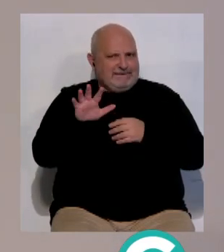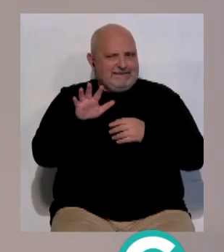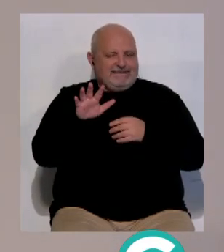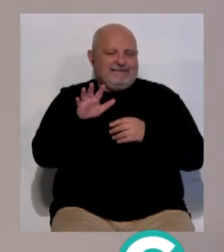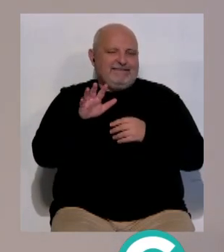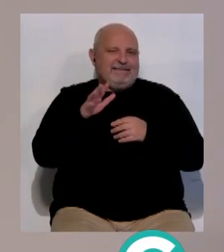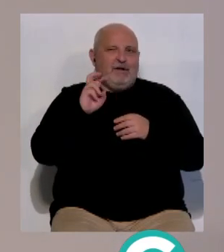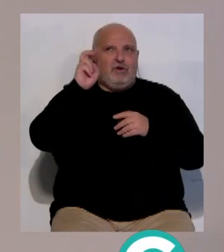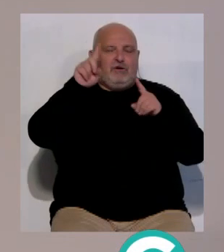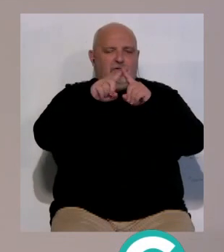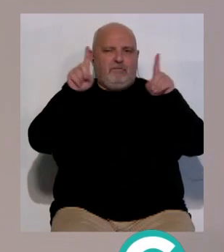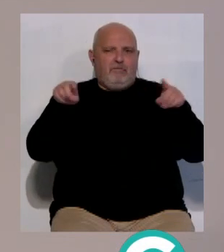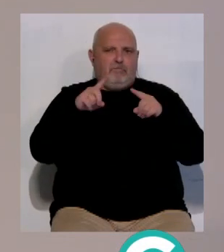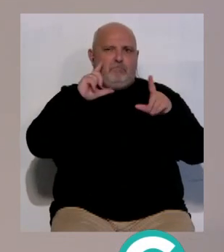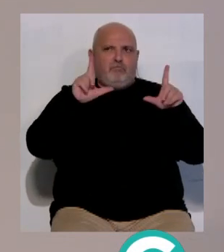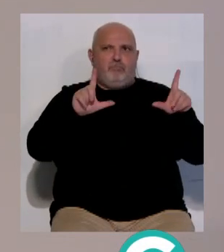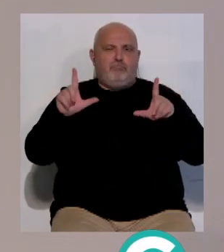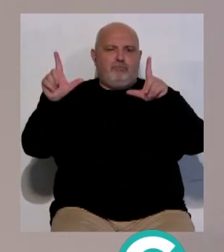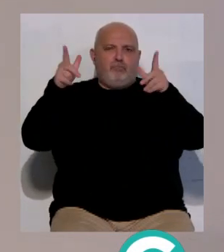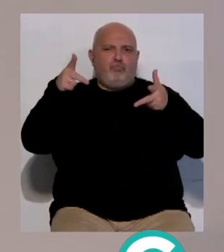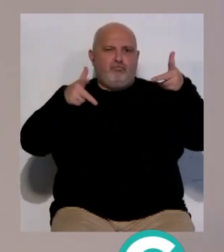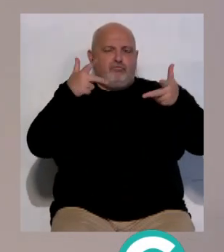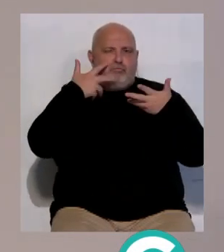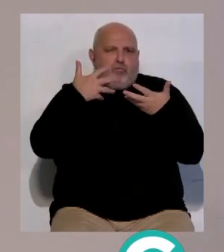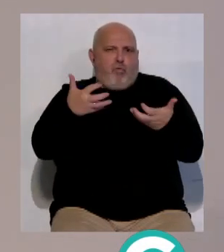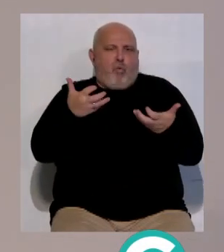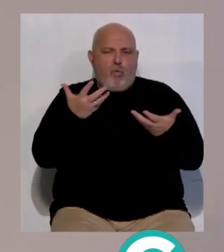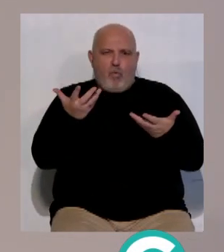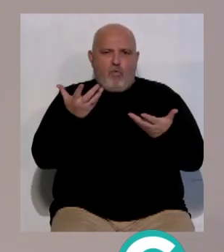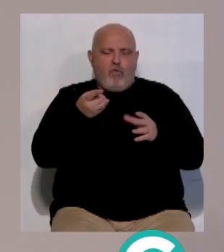cabina pompeo con sus tres cámaras la posibilidad de darle para adelante y darle para atrás en